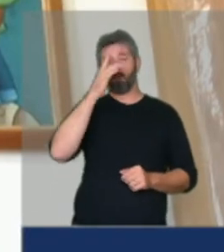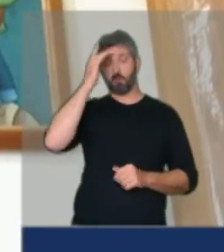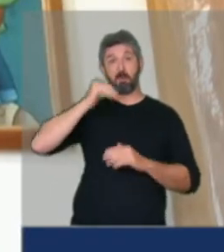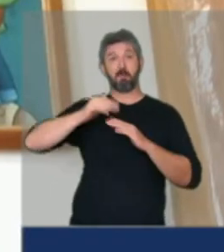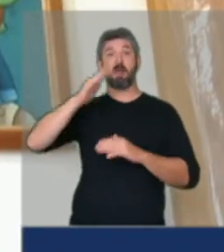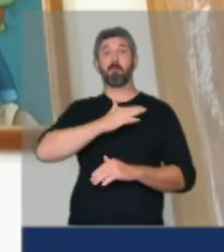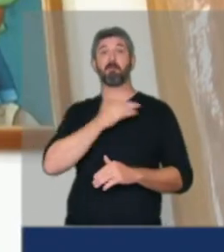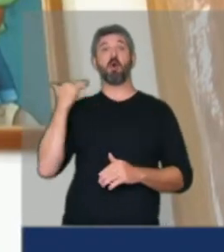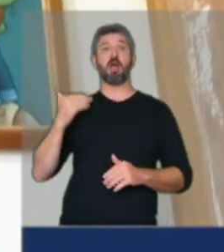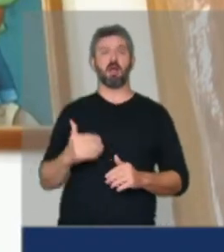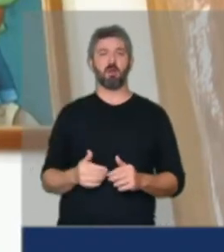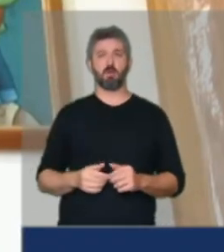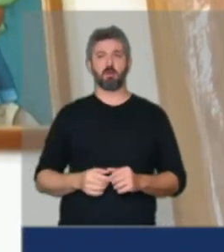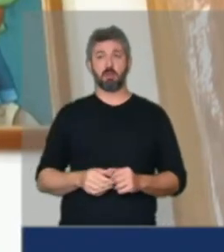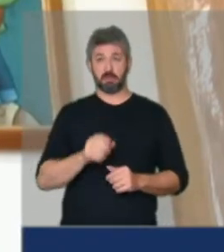A VIDA E SE NÃO DER... SIGNIFICA O QUÊ?! ESSA CASA